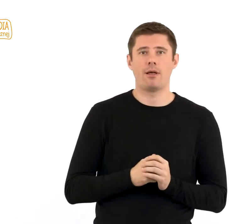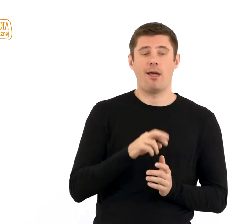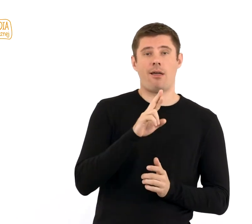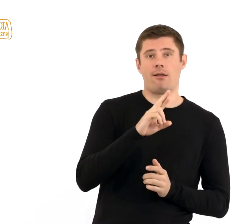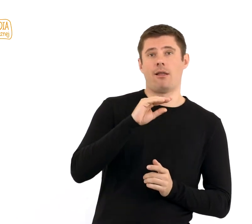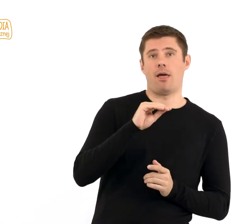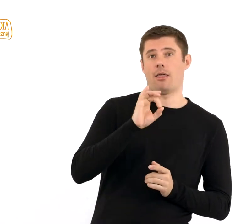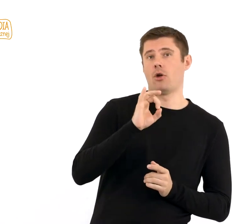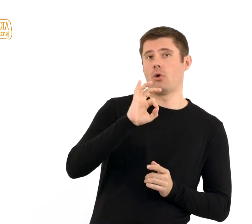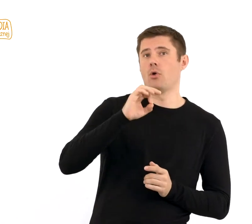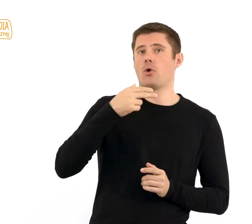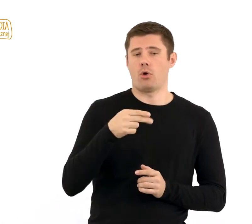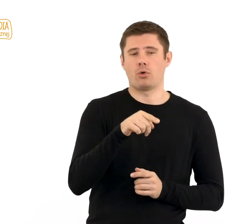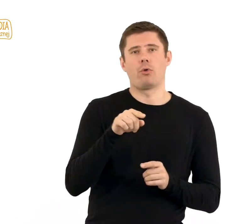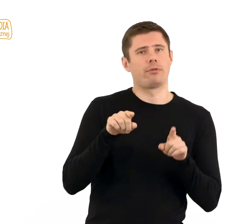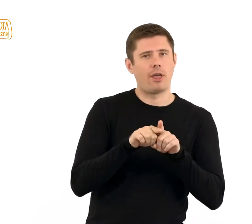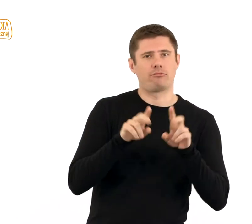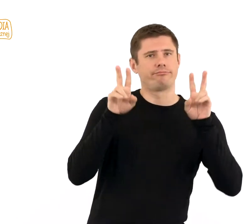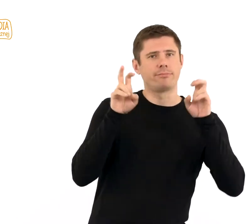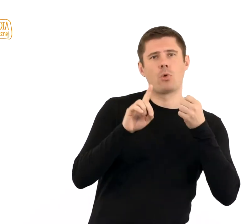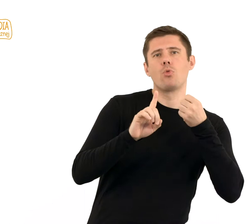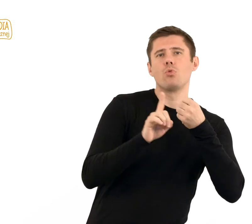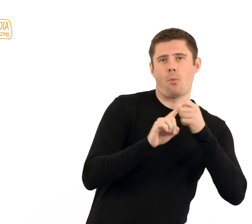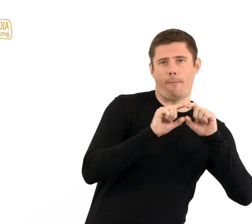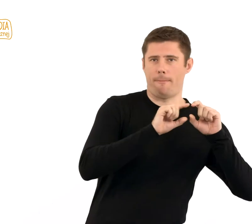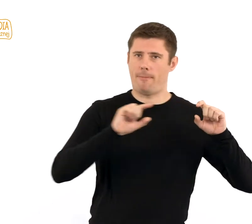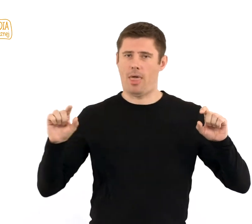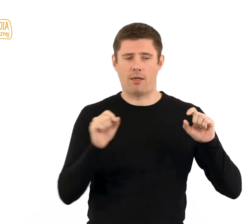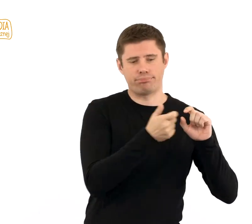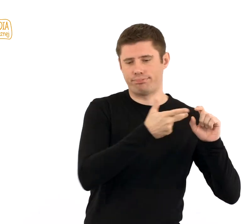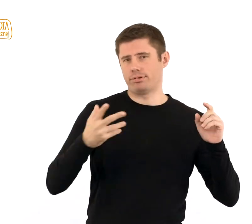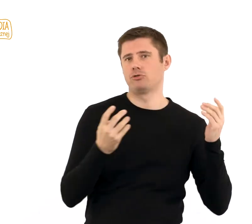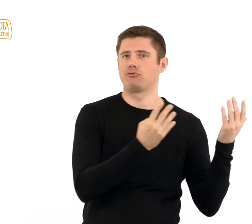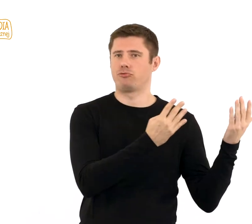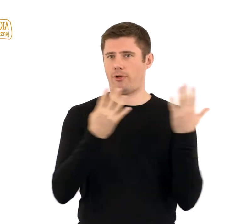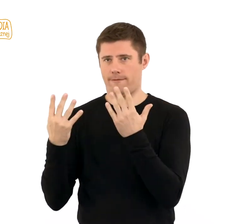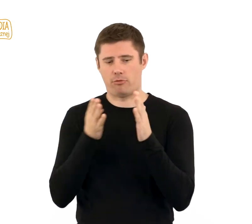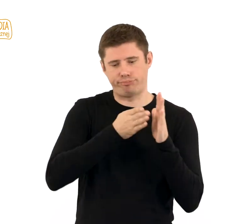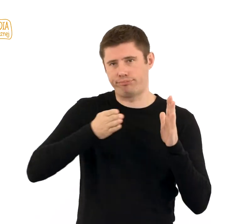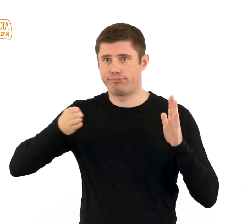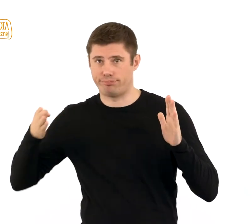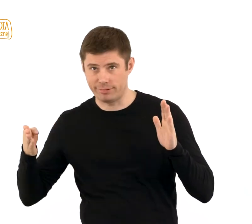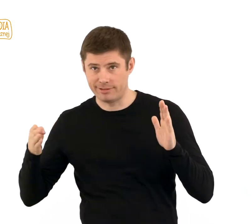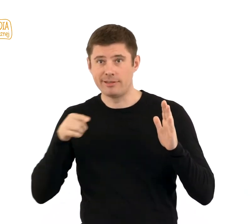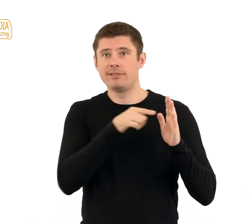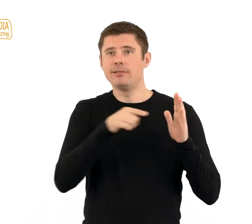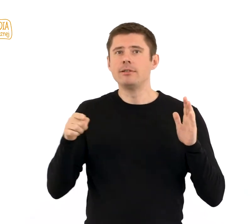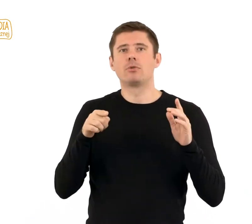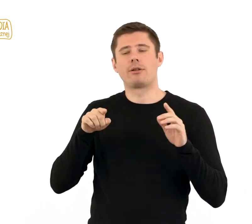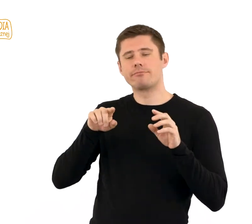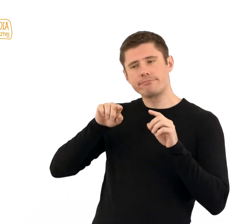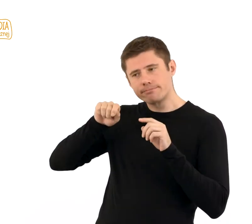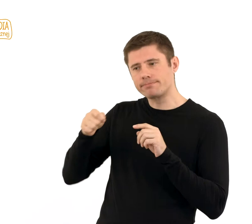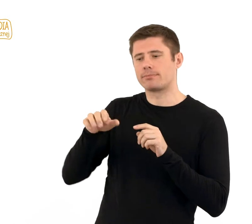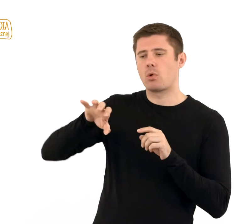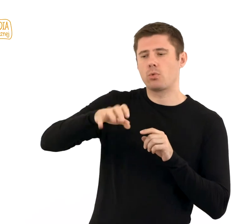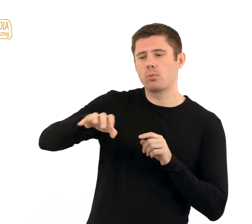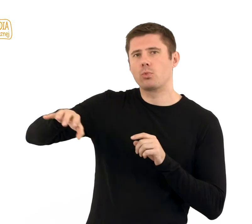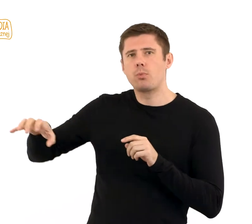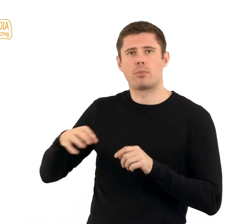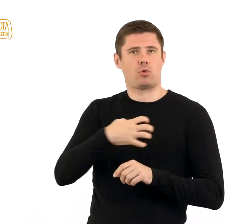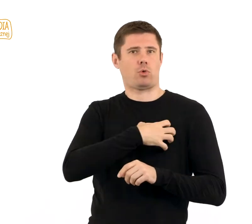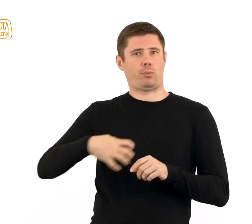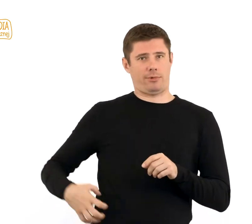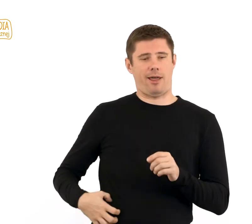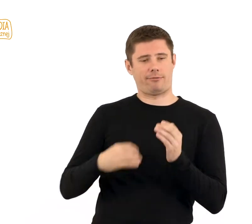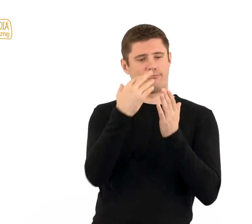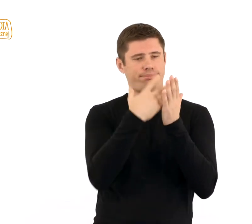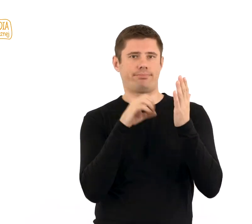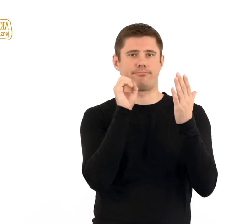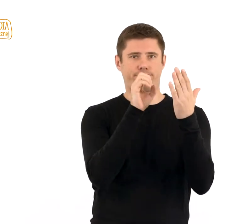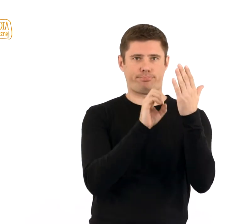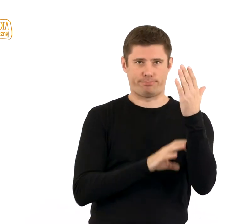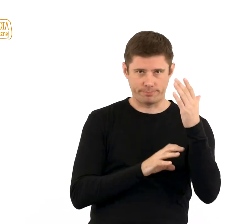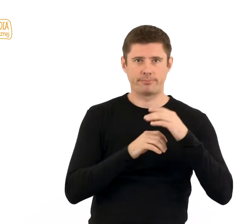Jest to także nazwa numeru REGON – 9 cyfrowego numeru statystycznego podmiotu gospodarczego w tym rejestrze.